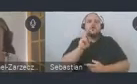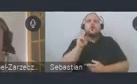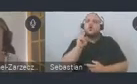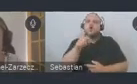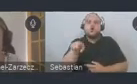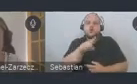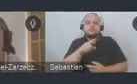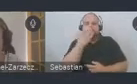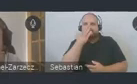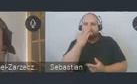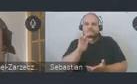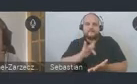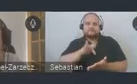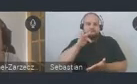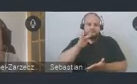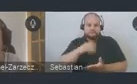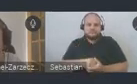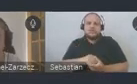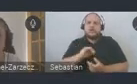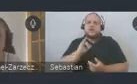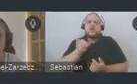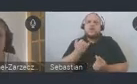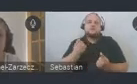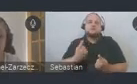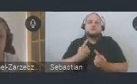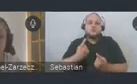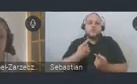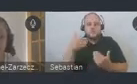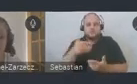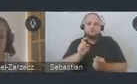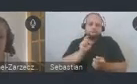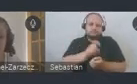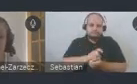kogo ono dotyka i w jaki sposób mu zapobiegać.